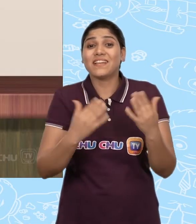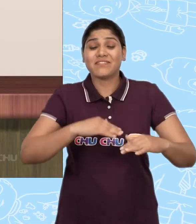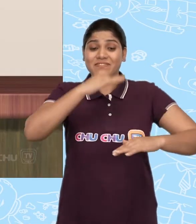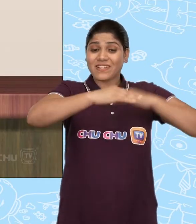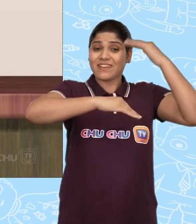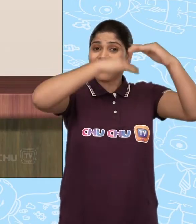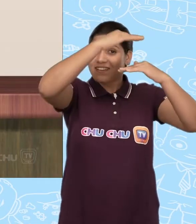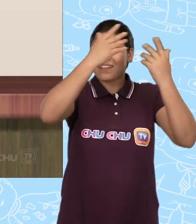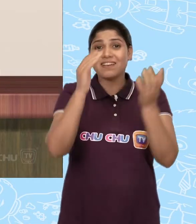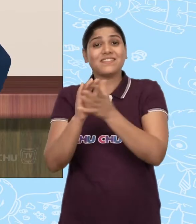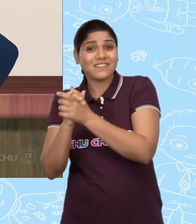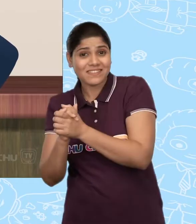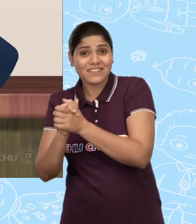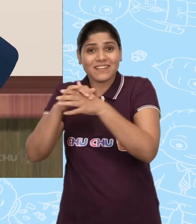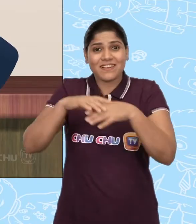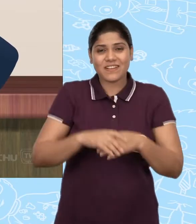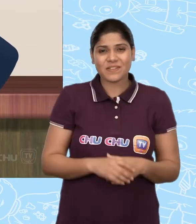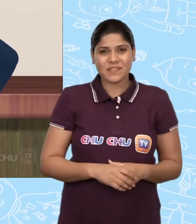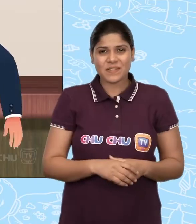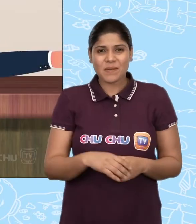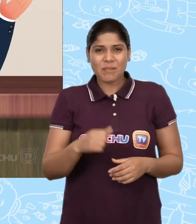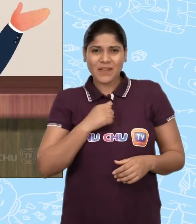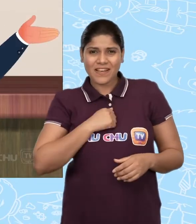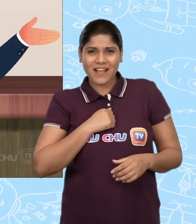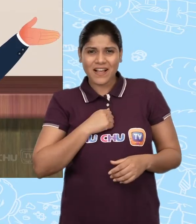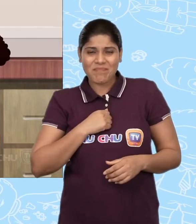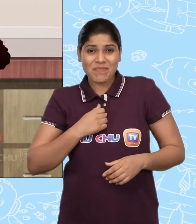हरा दर्शाता है विकास और दोस्ती को।